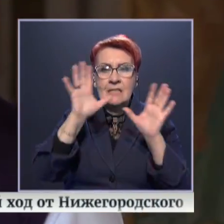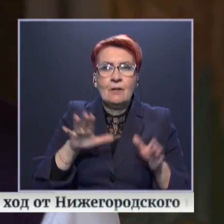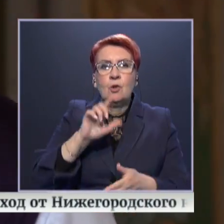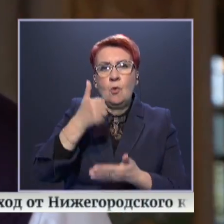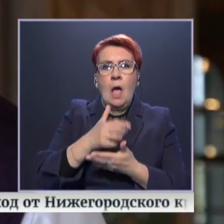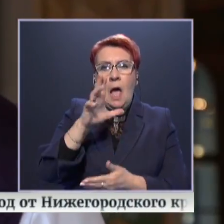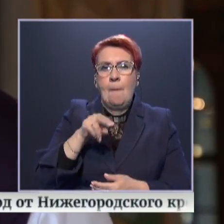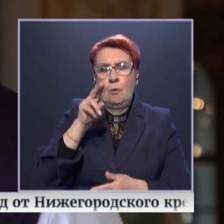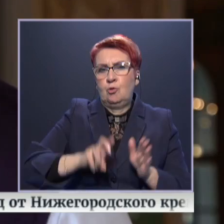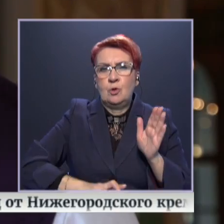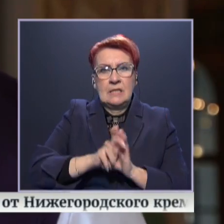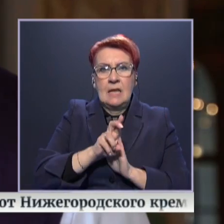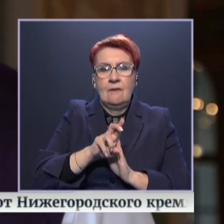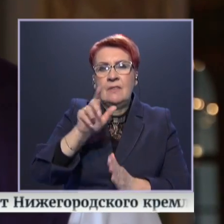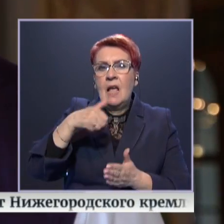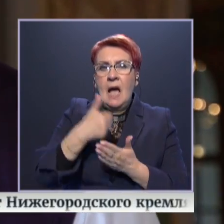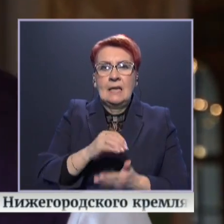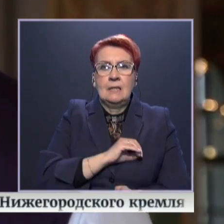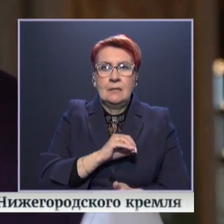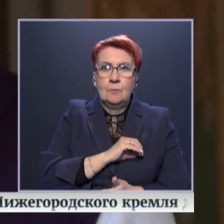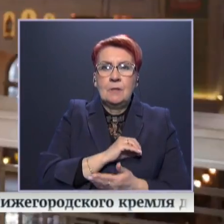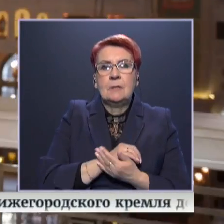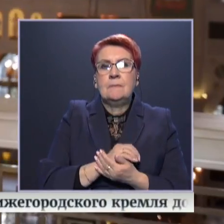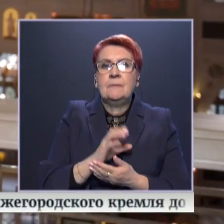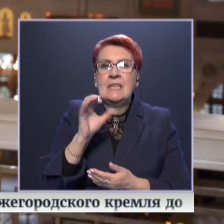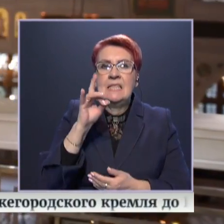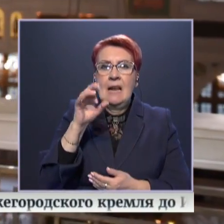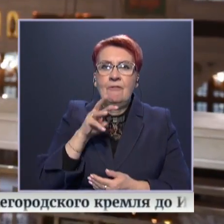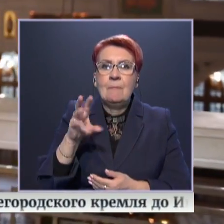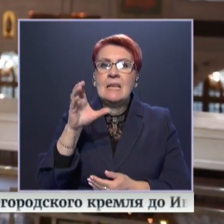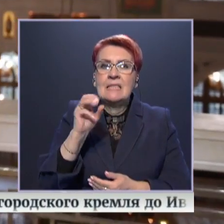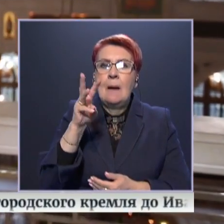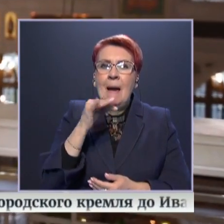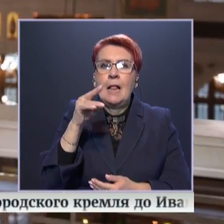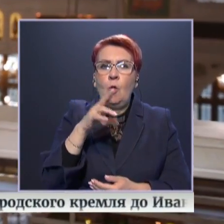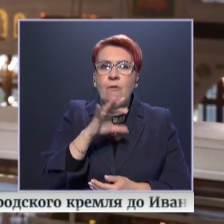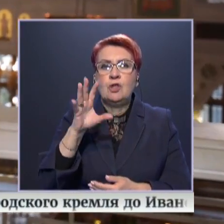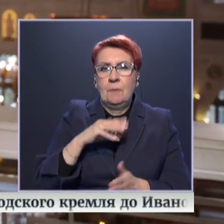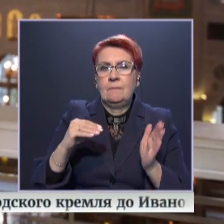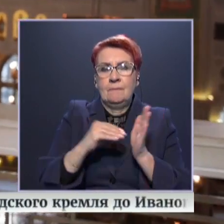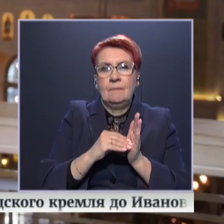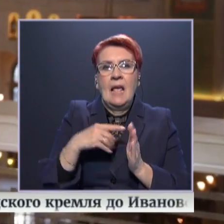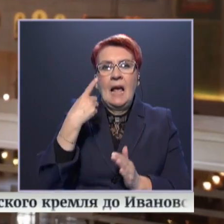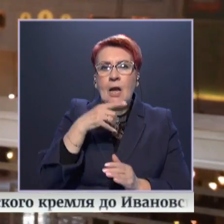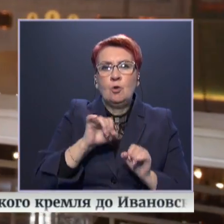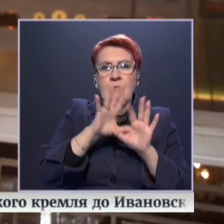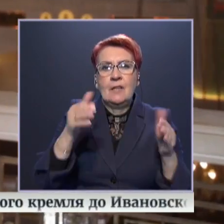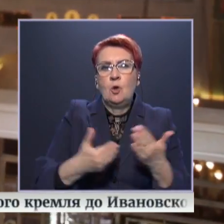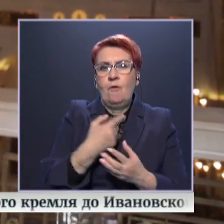церковь архиепископ углические Серафим Самойлович был причислен к лику святых новомучеников и исповедников